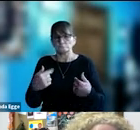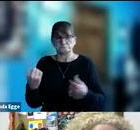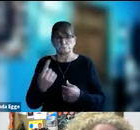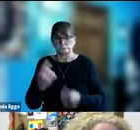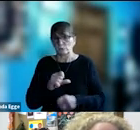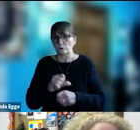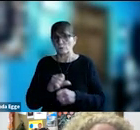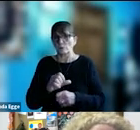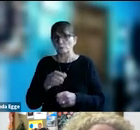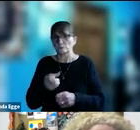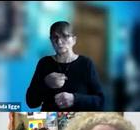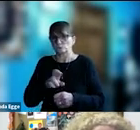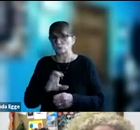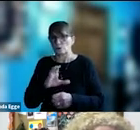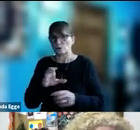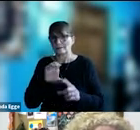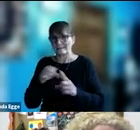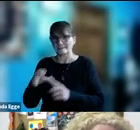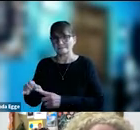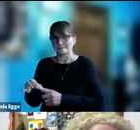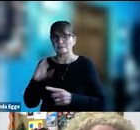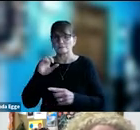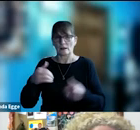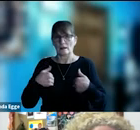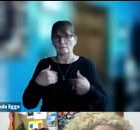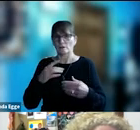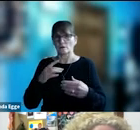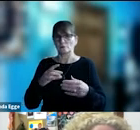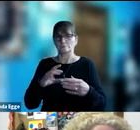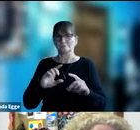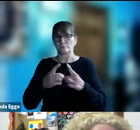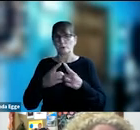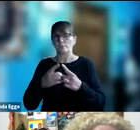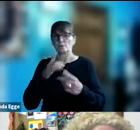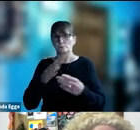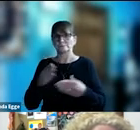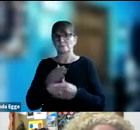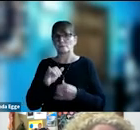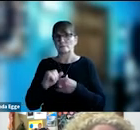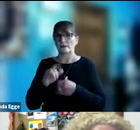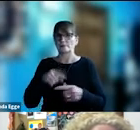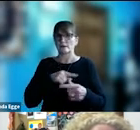es tener su propio departamento SOAR y lo sé porque tengo el mío esto es un poco más fácil en ese ámbito de lo que creo que es en gran parte del país